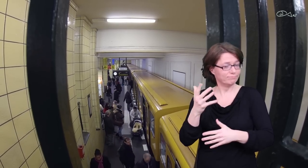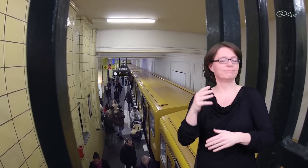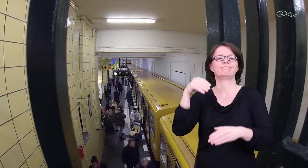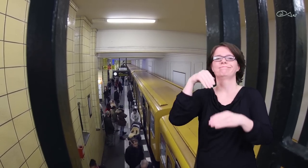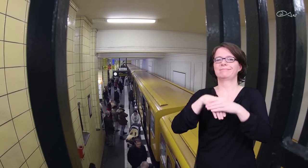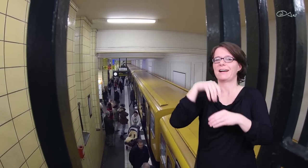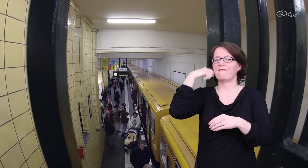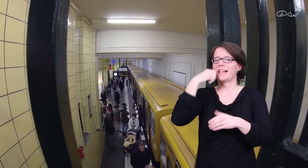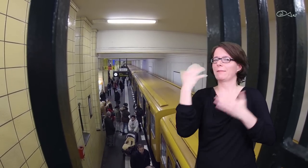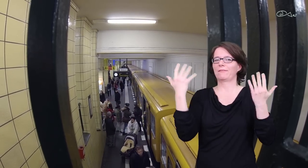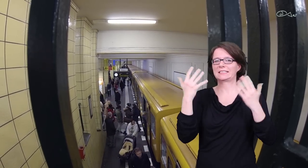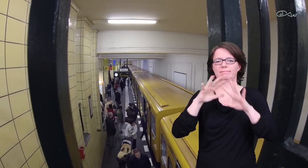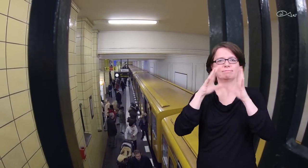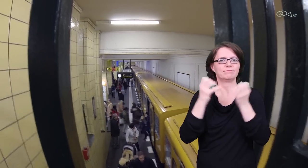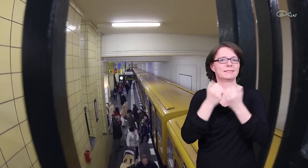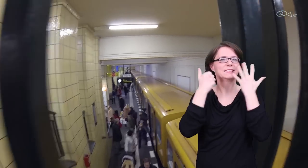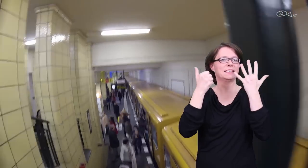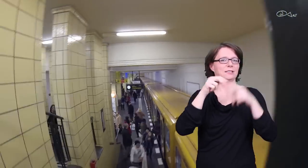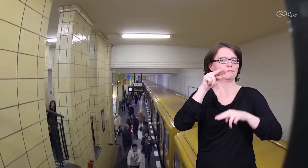Dieser Frage wollen wir in diesem Film nachgehen.